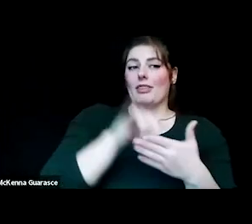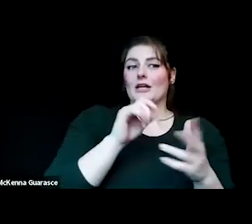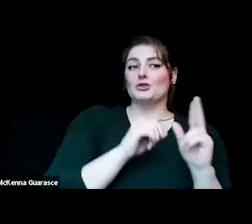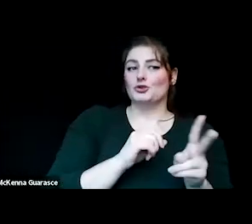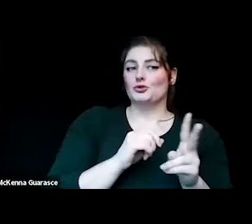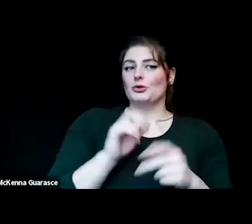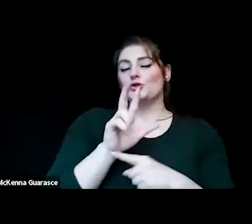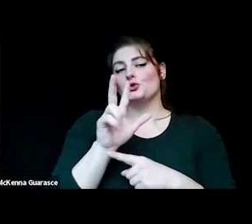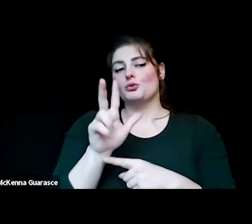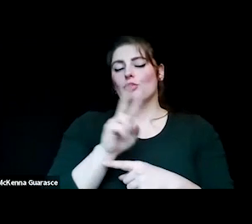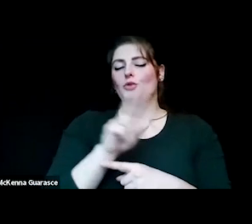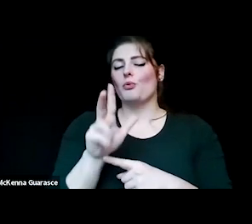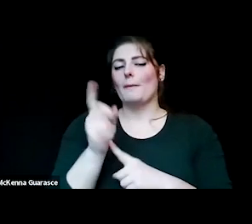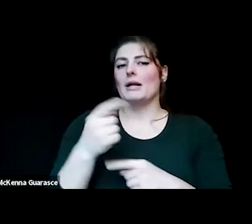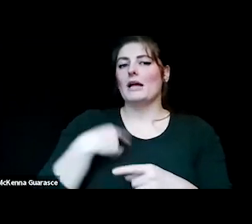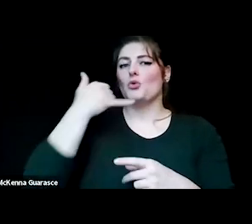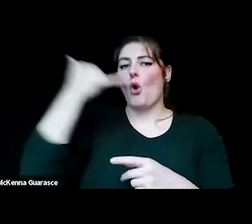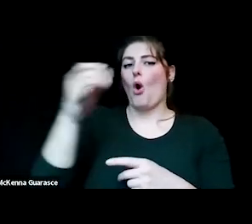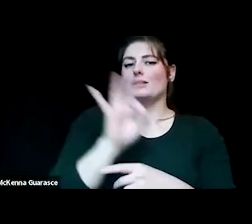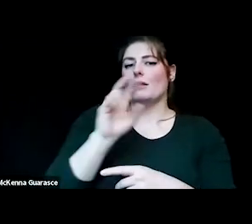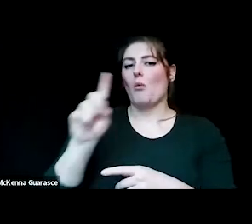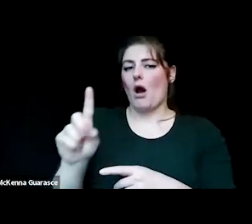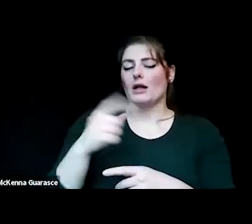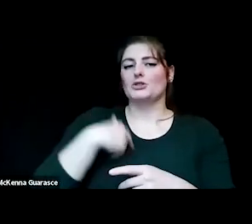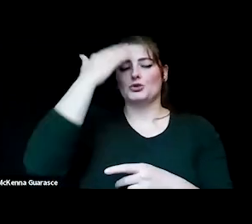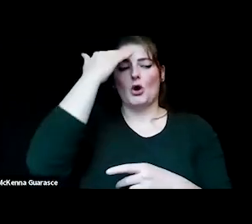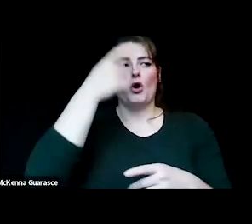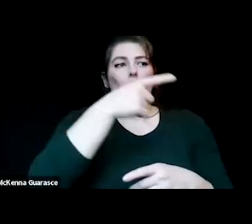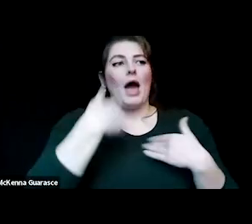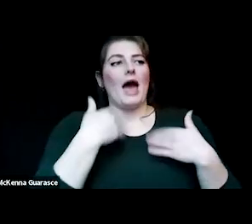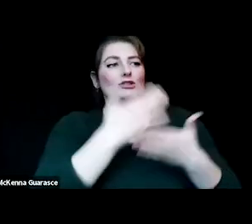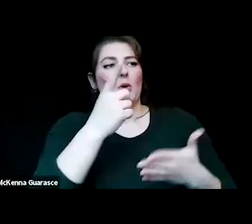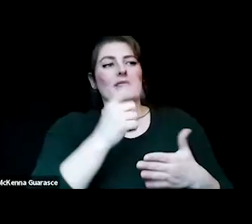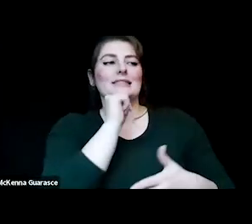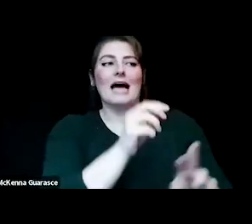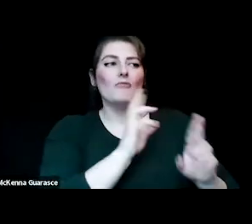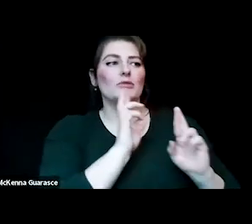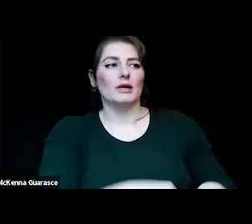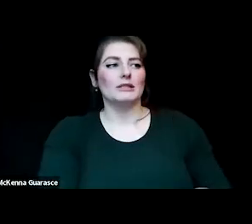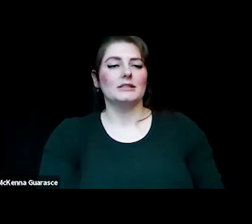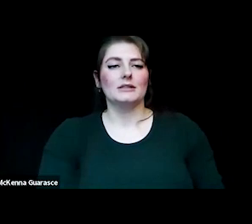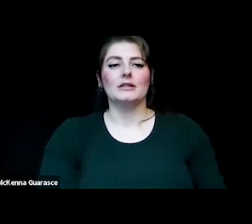que tienen a alguien que no responde, lamentablemente tenemos que decir que no responde